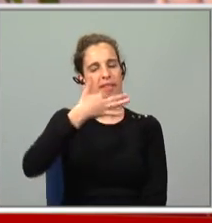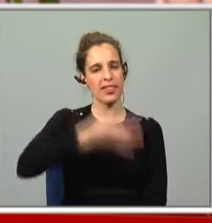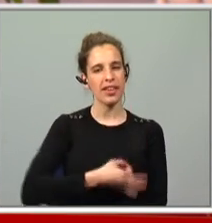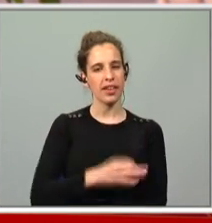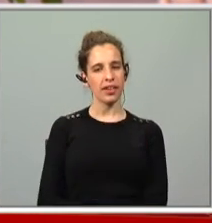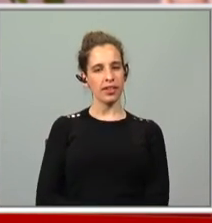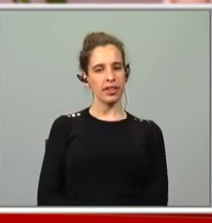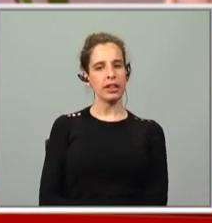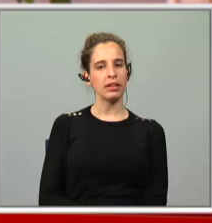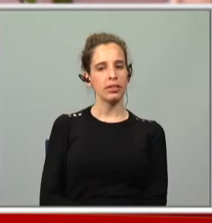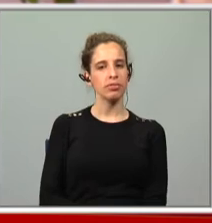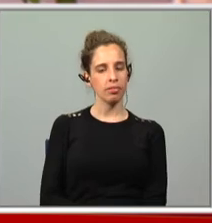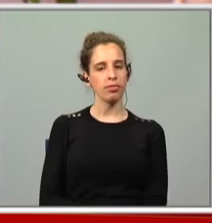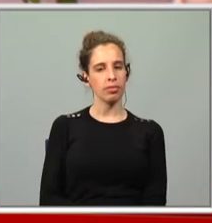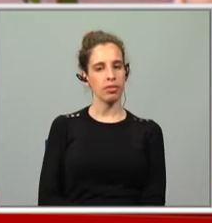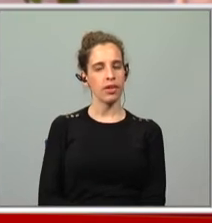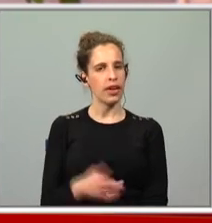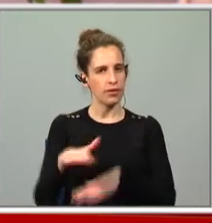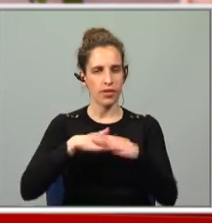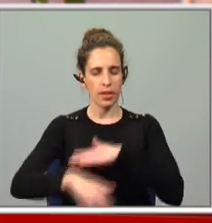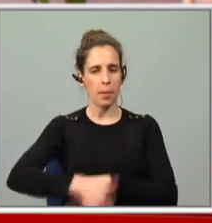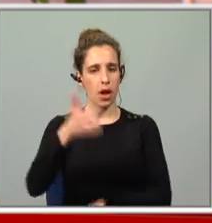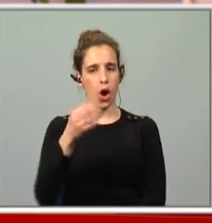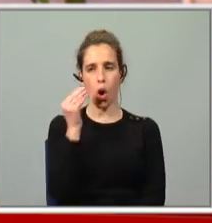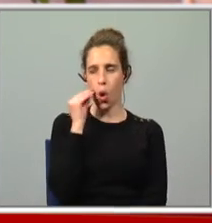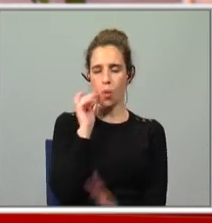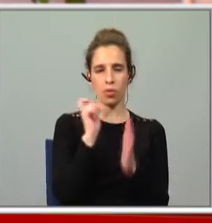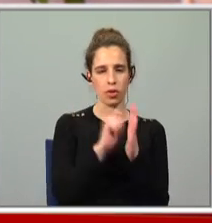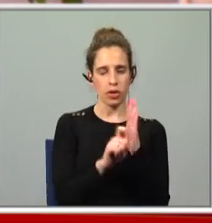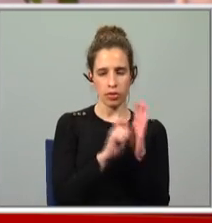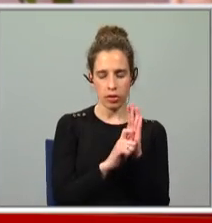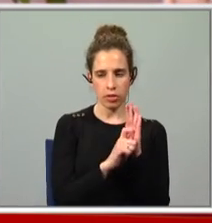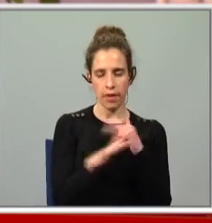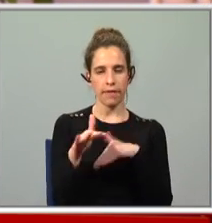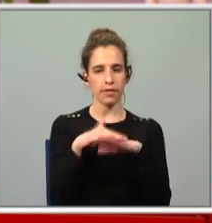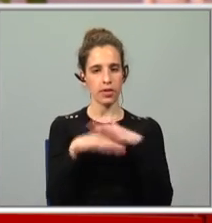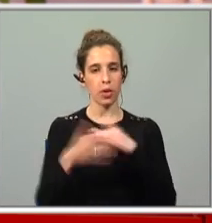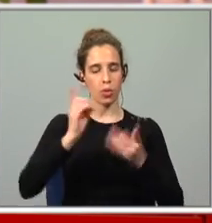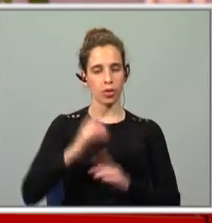entregue em excelentes mãos Como já escrevemos e já fizemos o que uma 交付在優秀的手中我們寫了，我們已經做了什麼